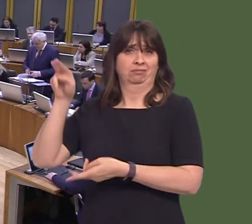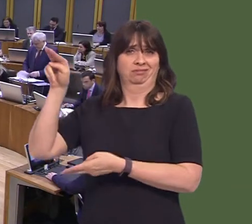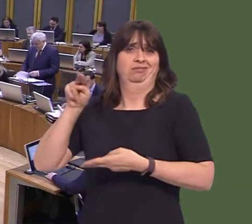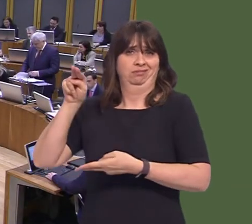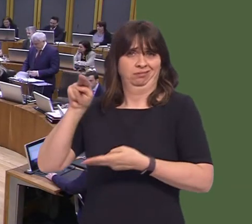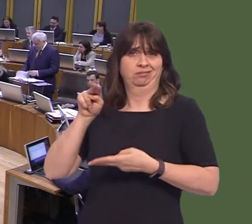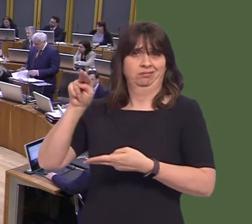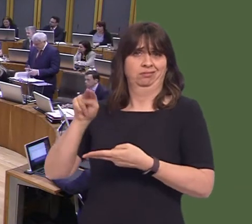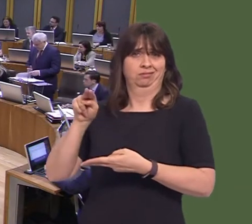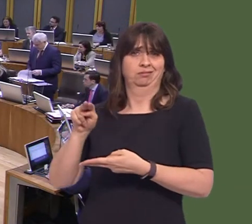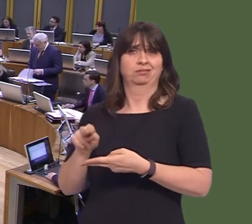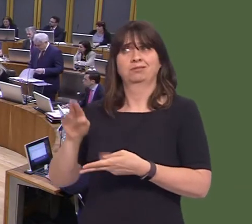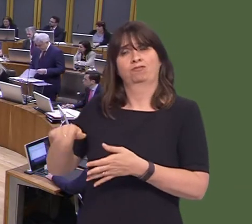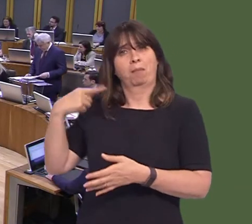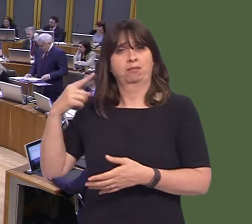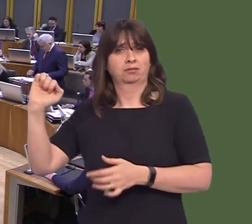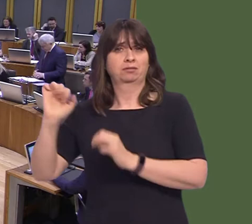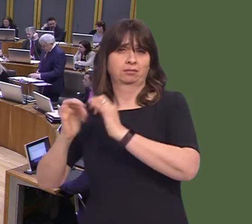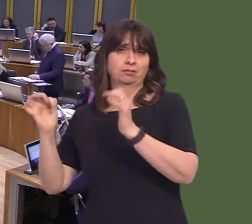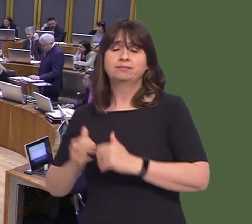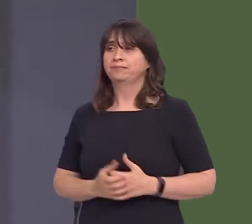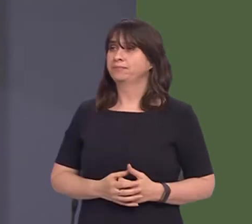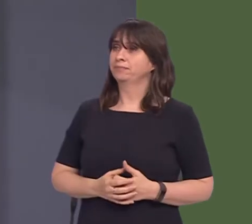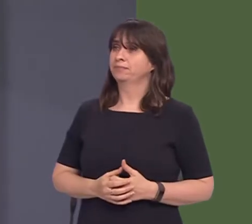ddatganiad am ddiwylliant y gweithle yn Llywodraeth Cymru? OAQ52056